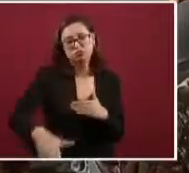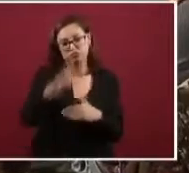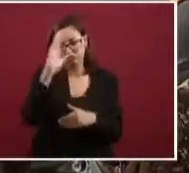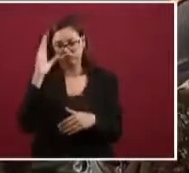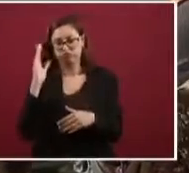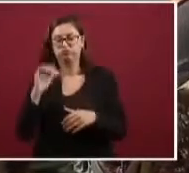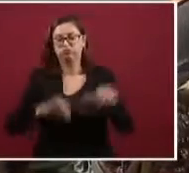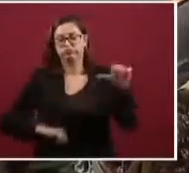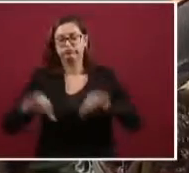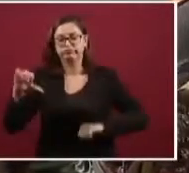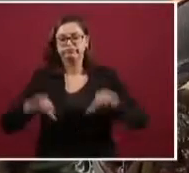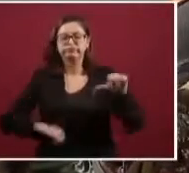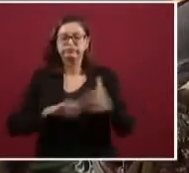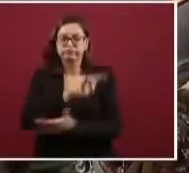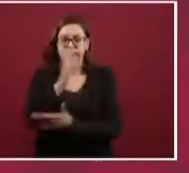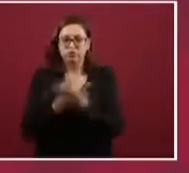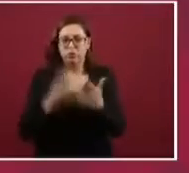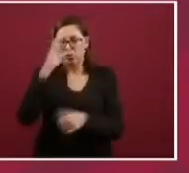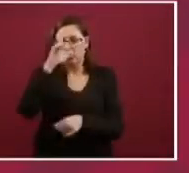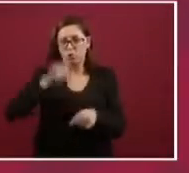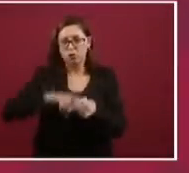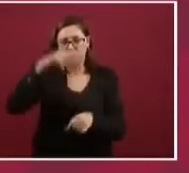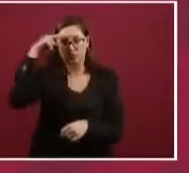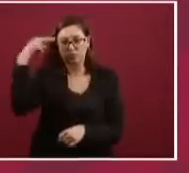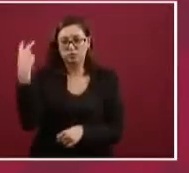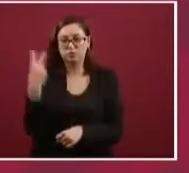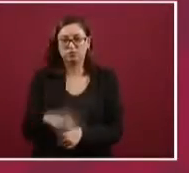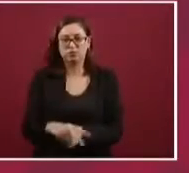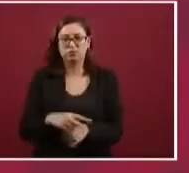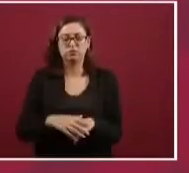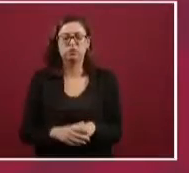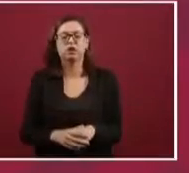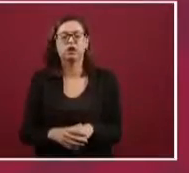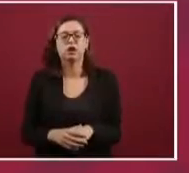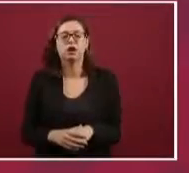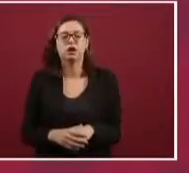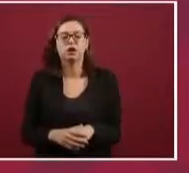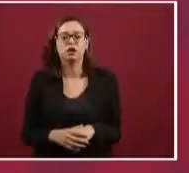México. Es un programa, por cierto -que hay que decirlo-, estará en escenarios no simultáneos, son